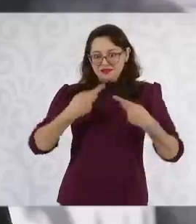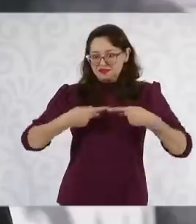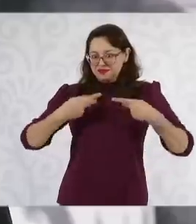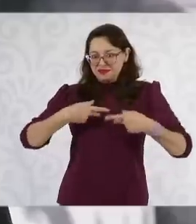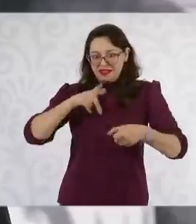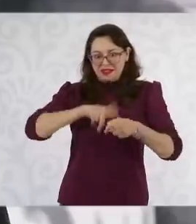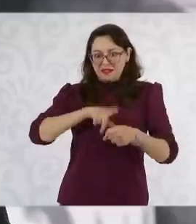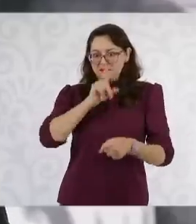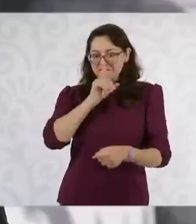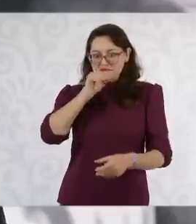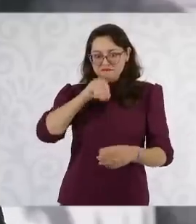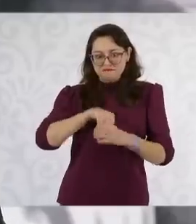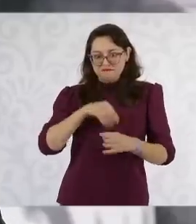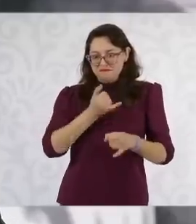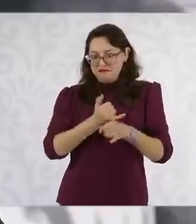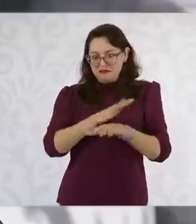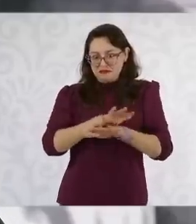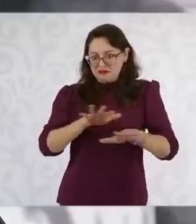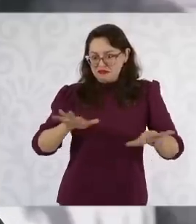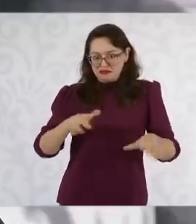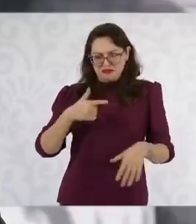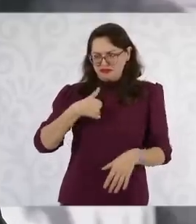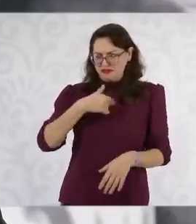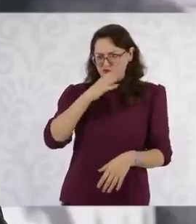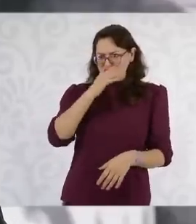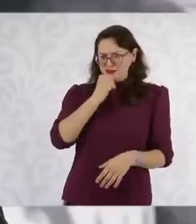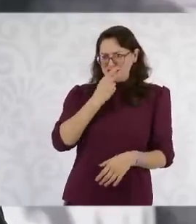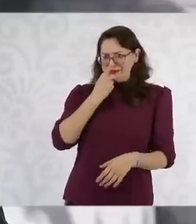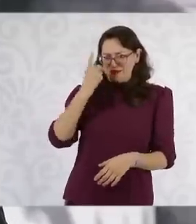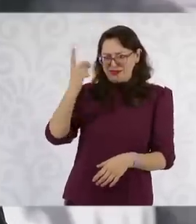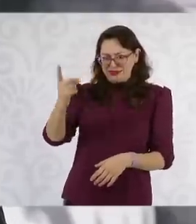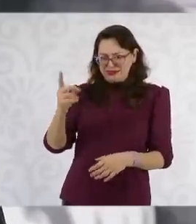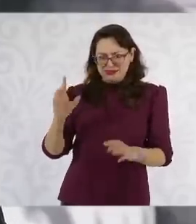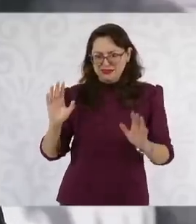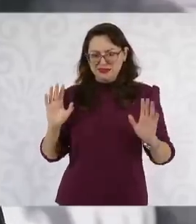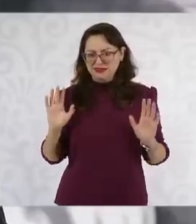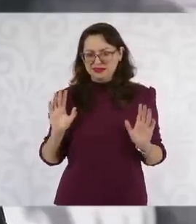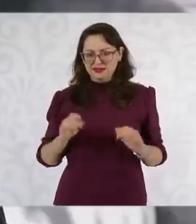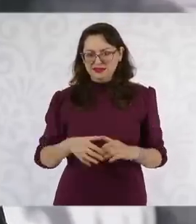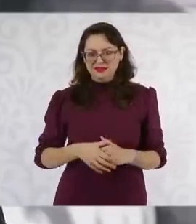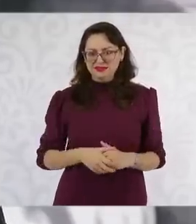denuncias que nos presenten en el momento que hay una denuncia sobre eso con muchísimo gusto se le